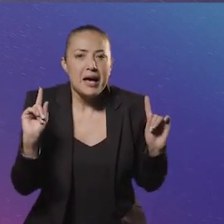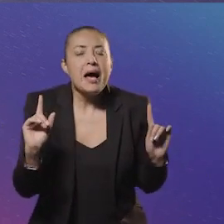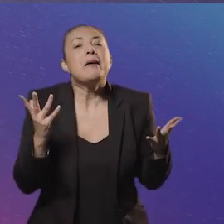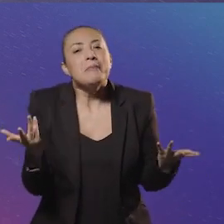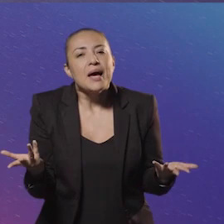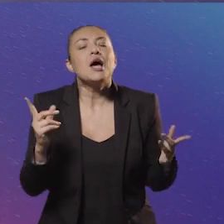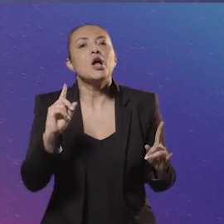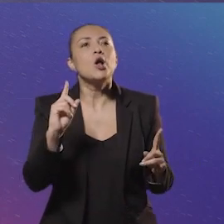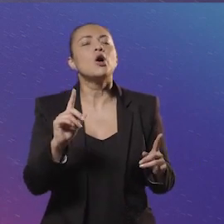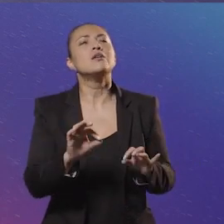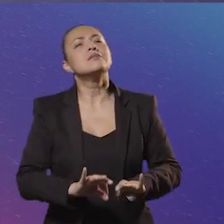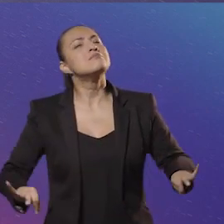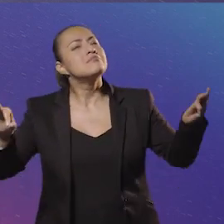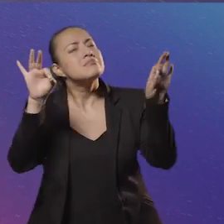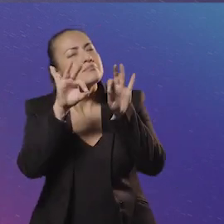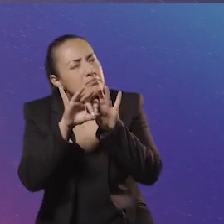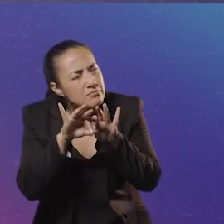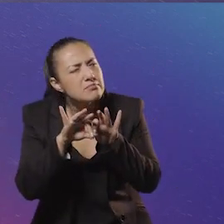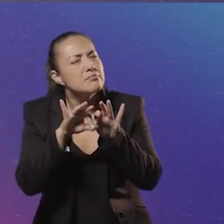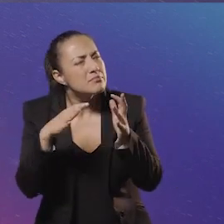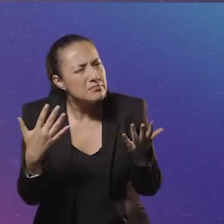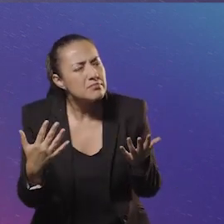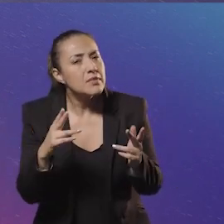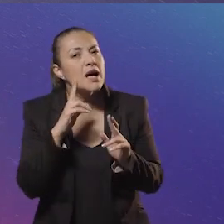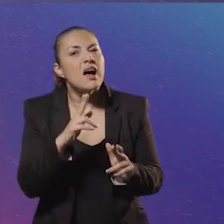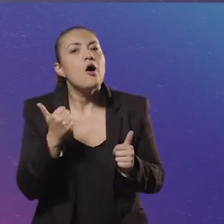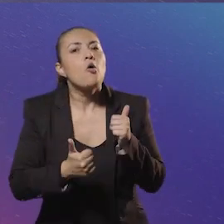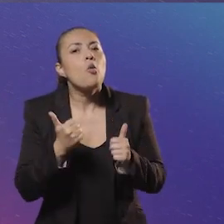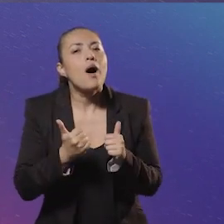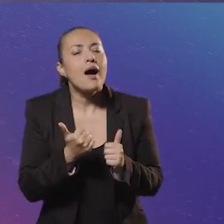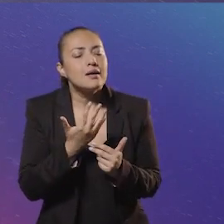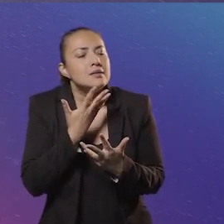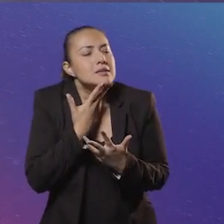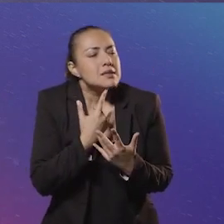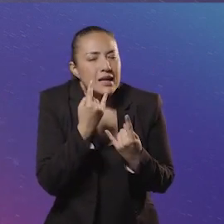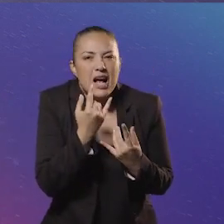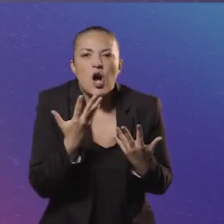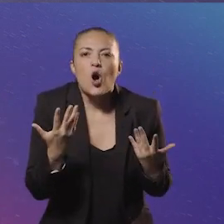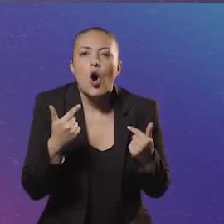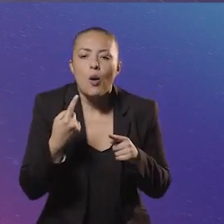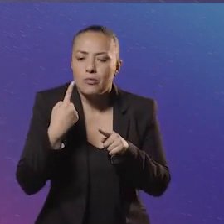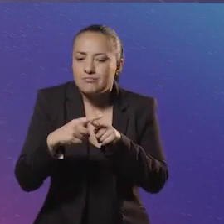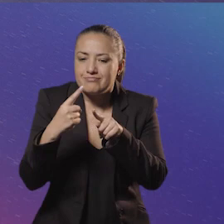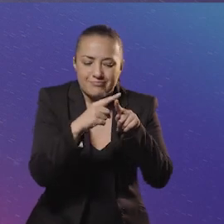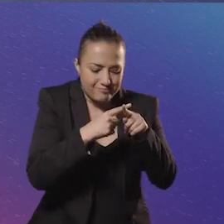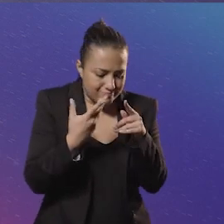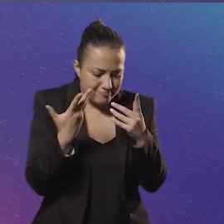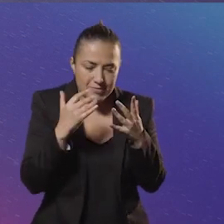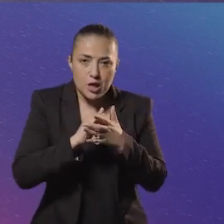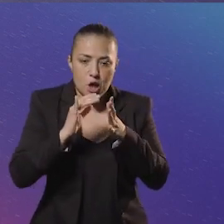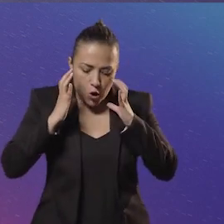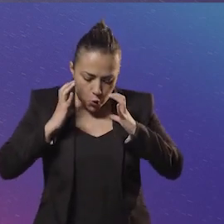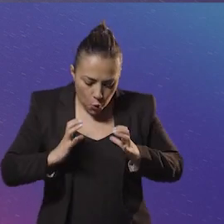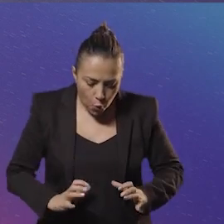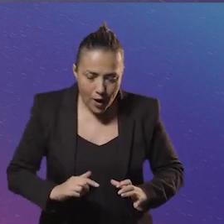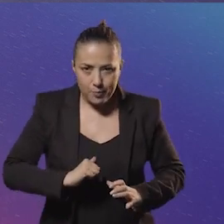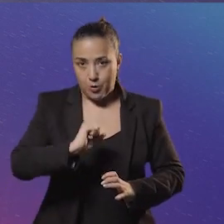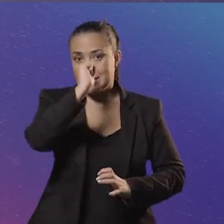Y es importante también reconocer que desde allí el deseo se teje desde diferentes lugares donde el cuerpo es el lugar central